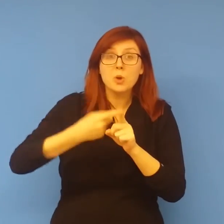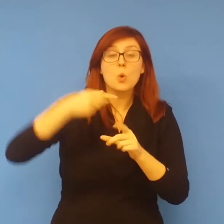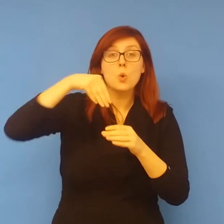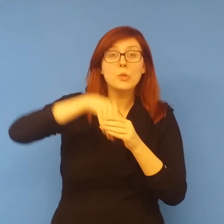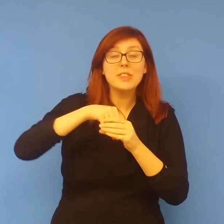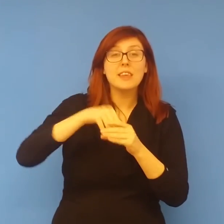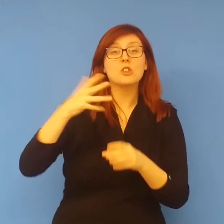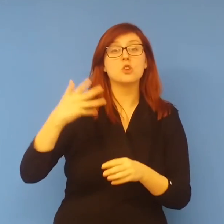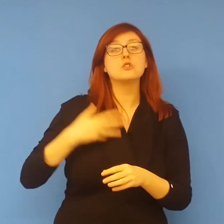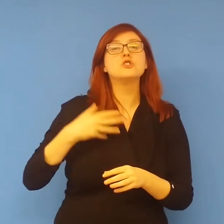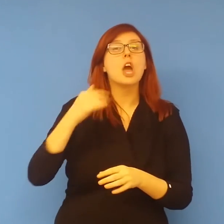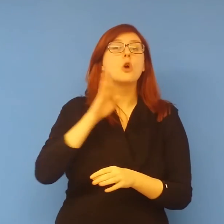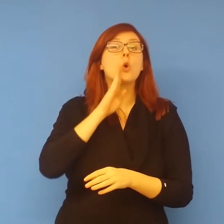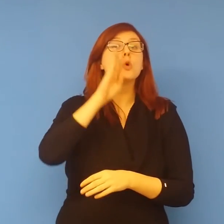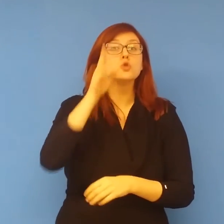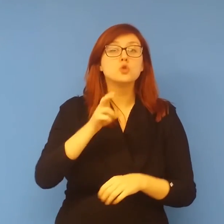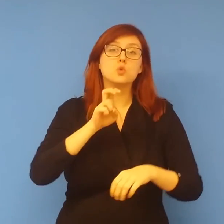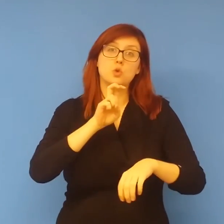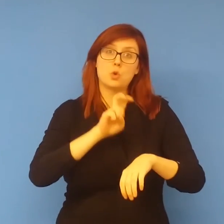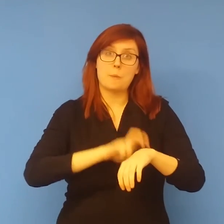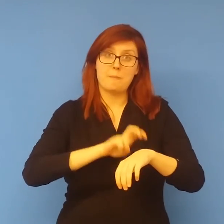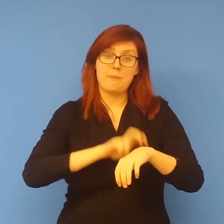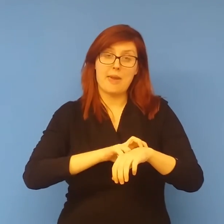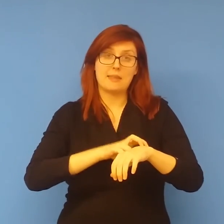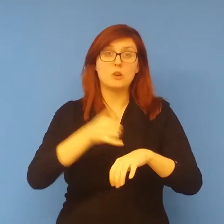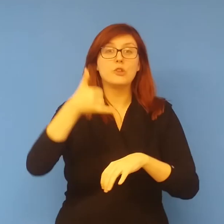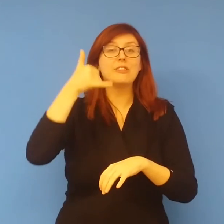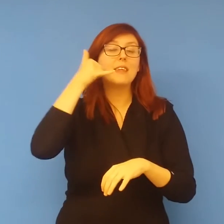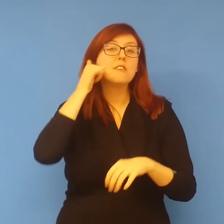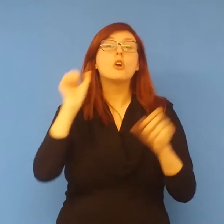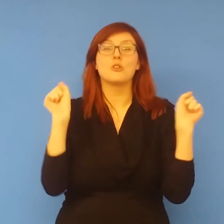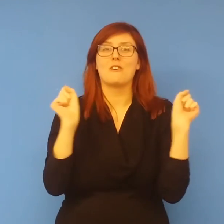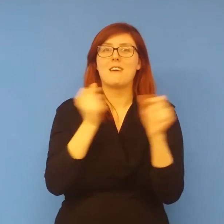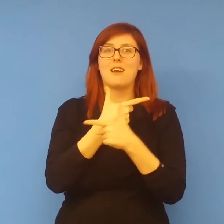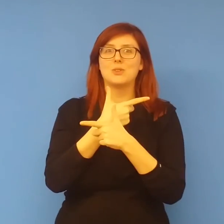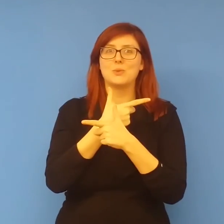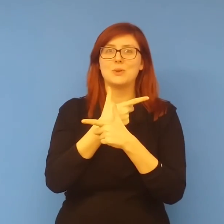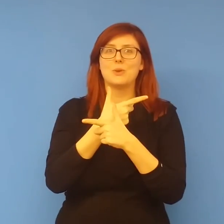Inoltre, AXA offre un consulto medico telefonico gratuito: